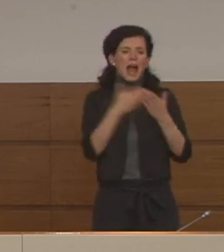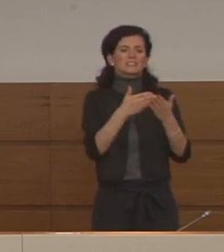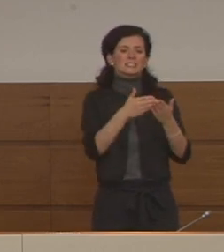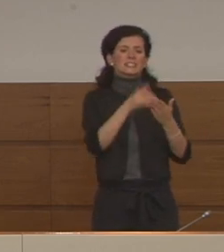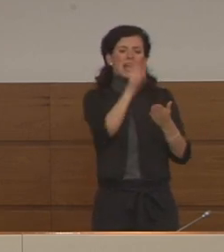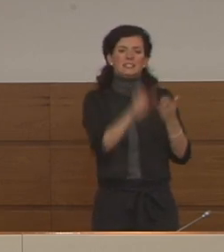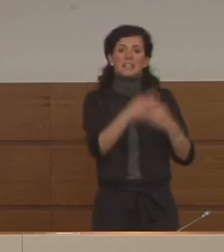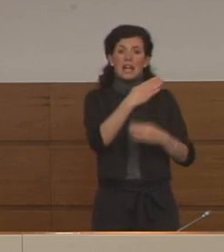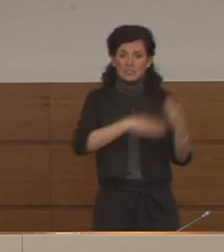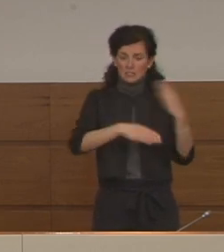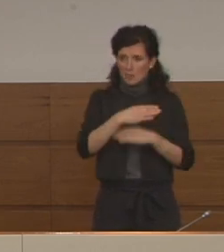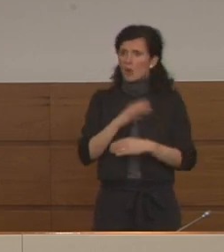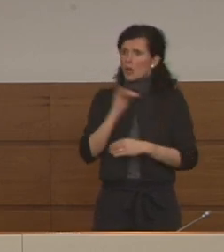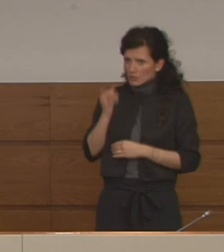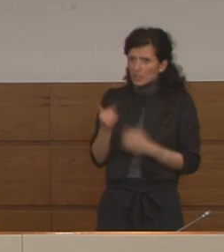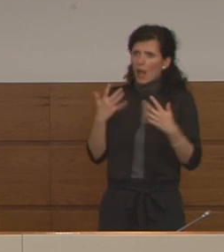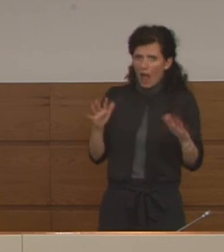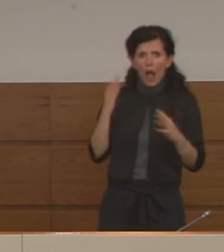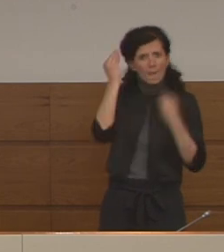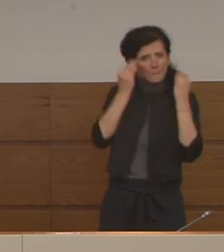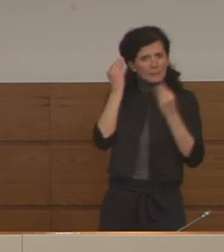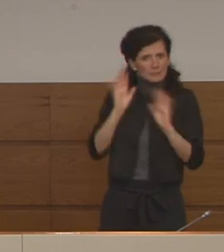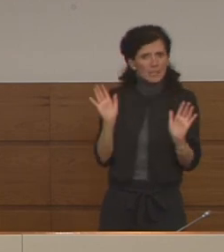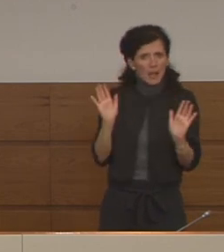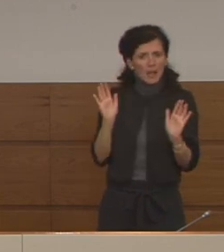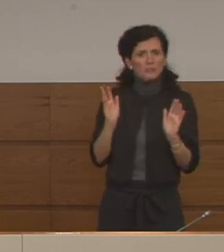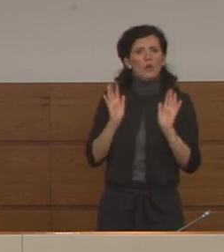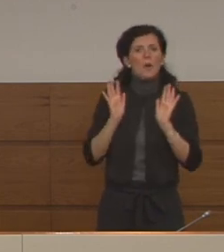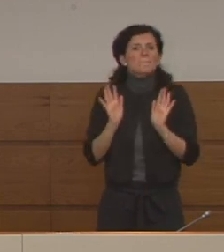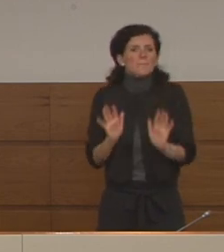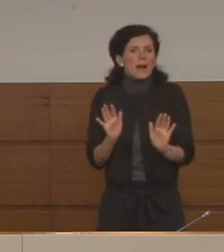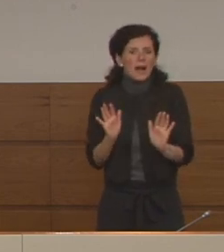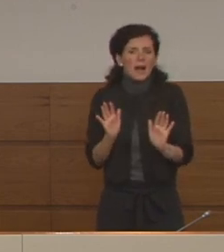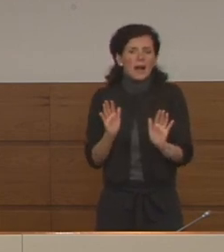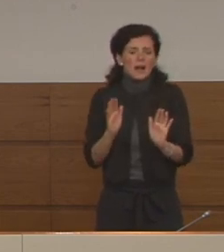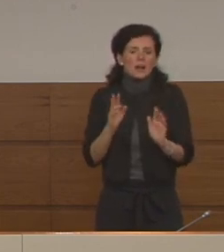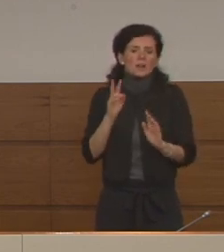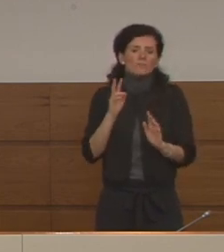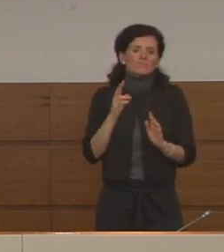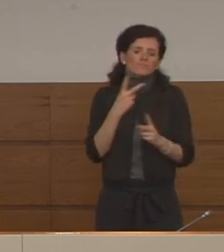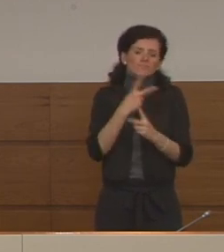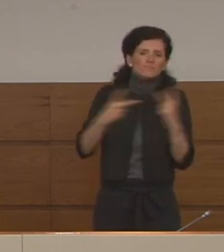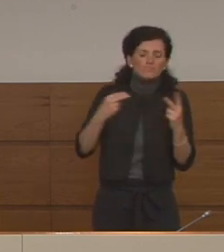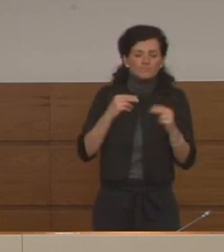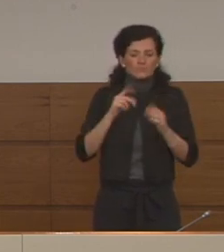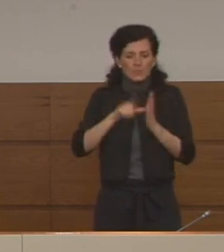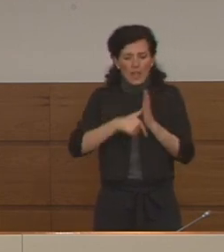Certo che lo ha predisposto. Ma si cerca di andare di pari passo con le esigenze che non sono